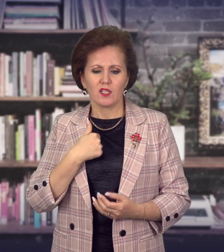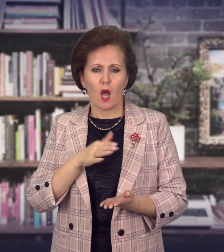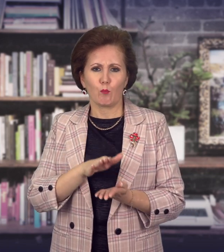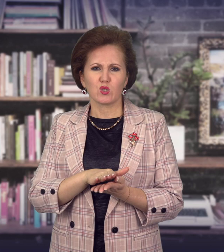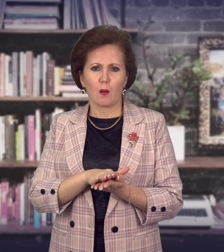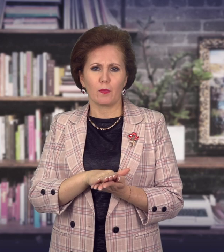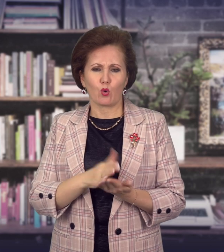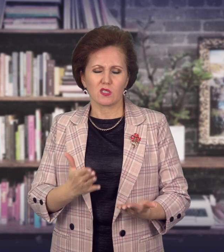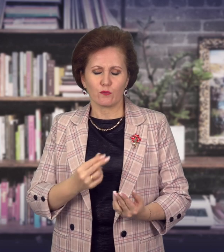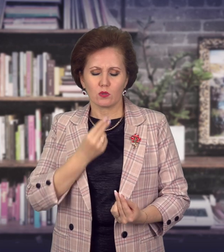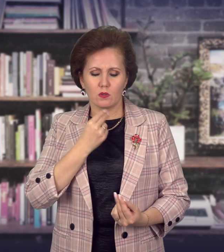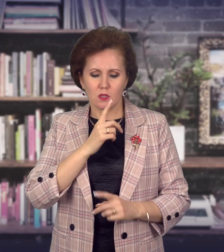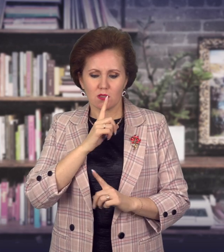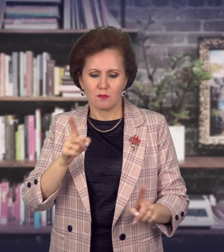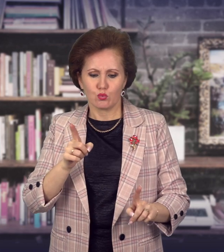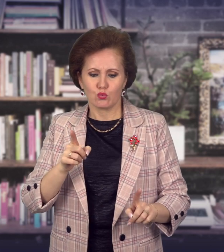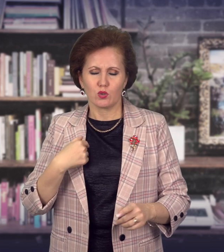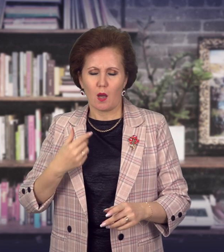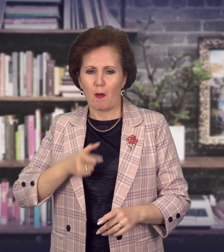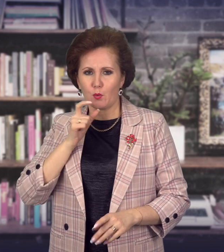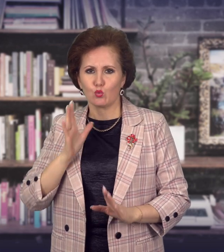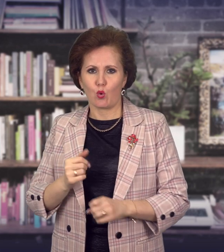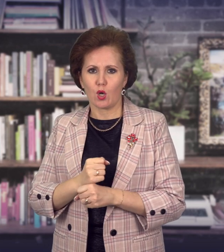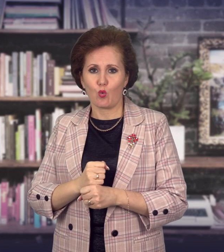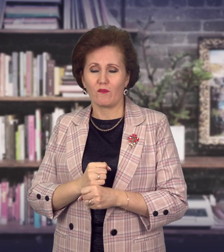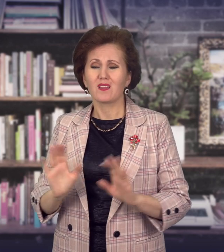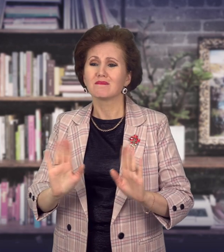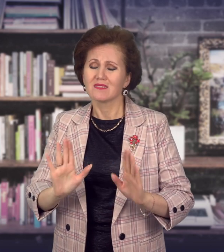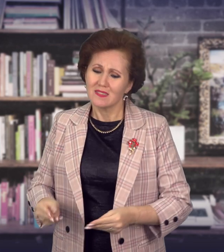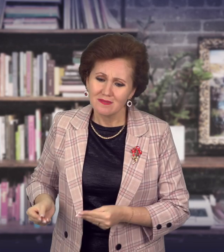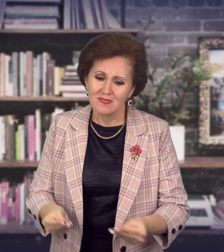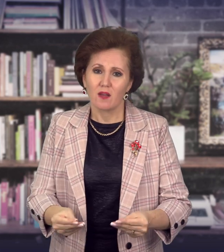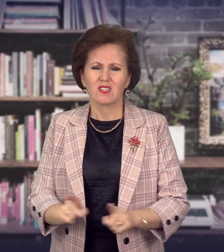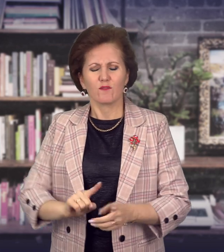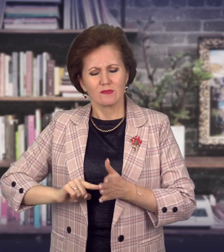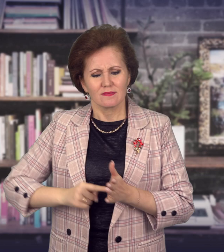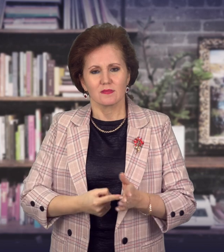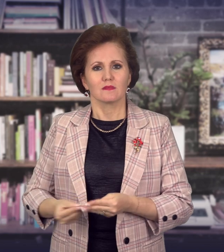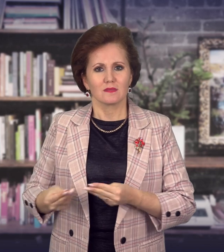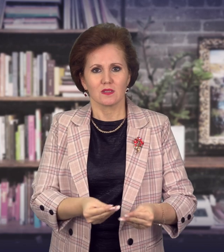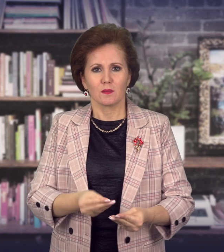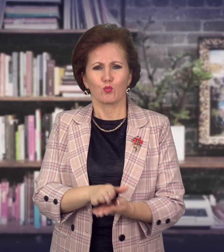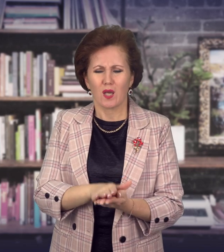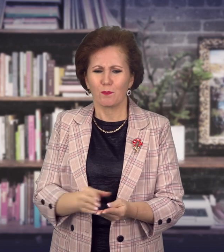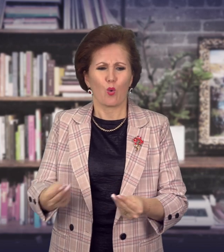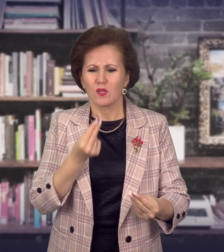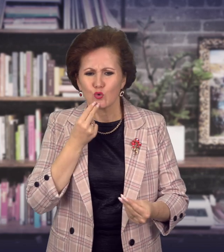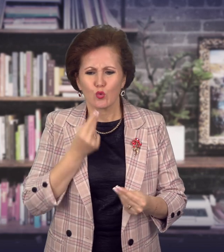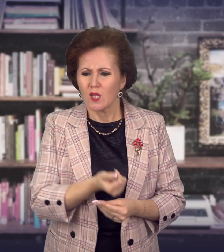я бутерброд сегодня не буду. Я попью только кофе. Она настойчиво подвинула ему тарелку с бутербродами,